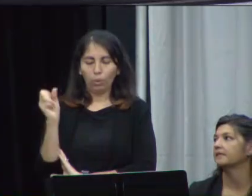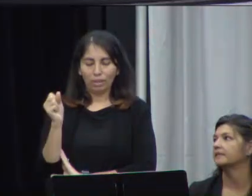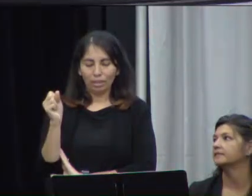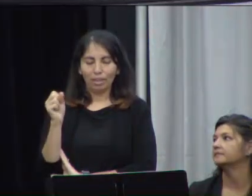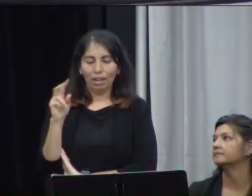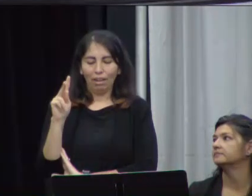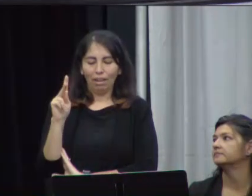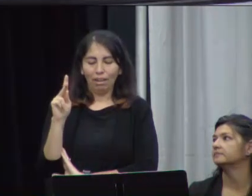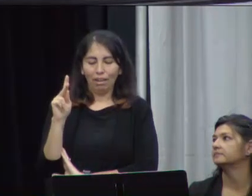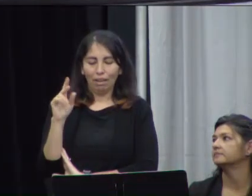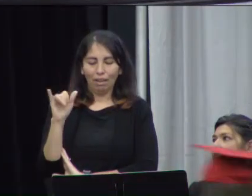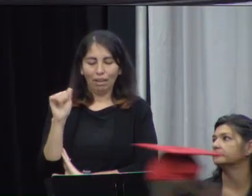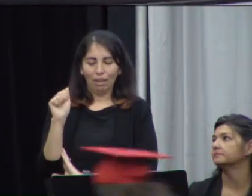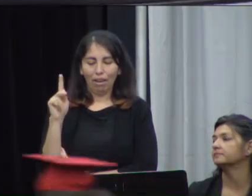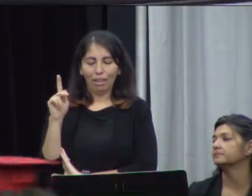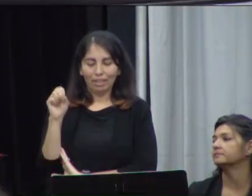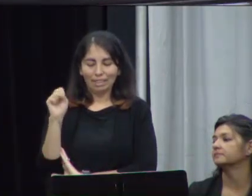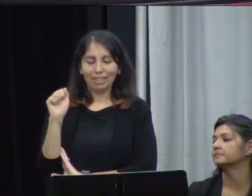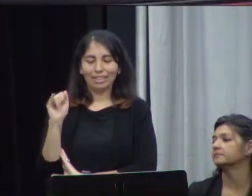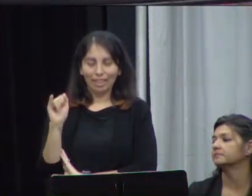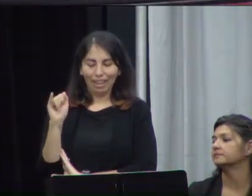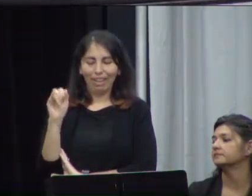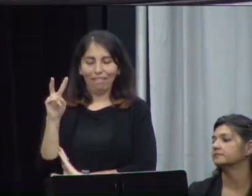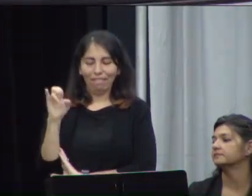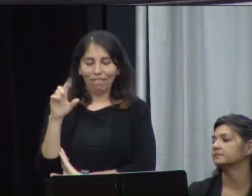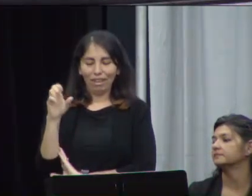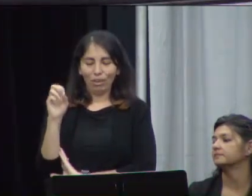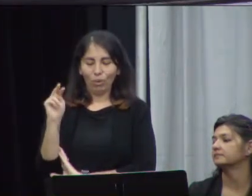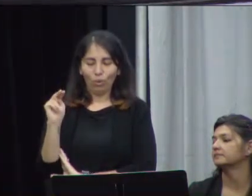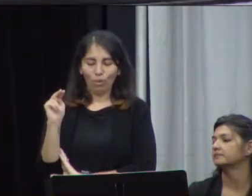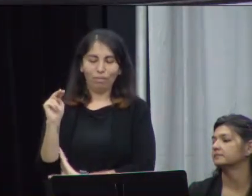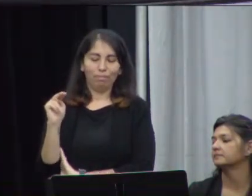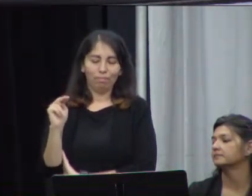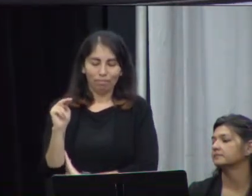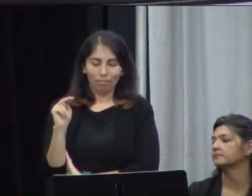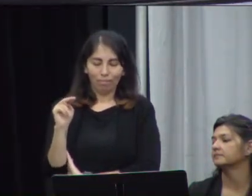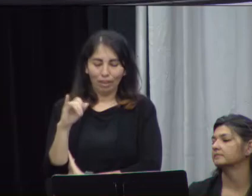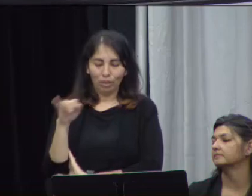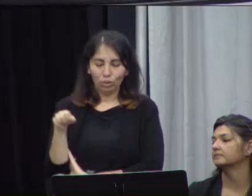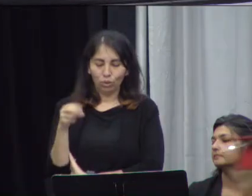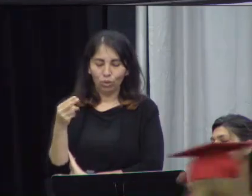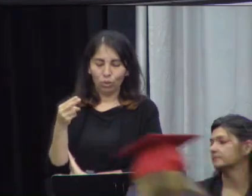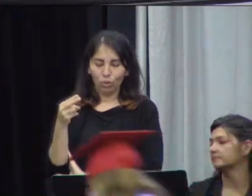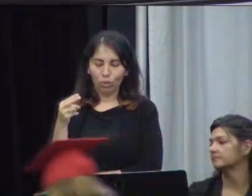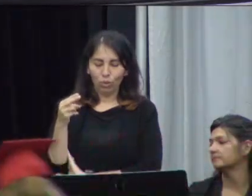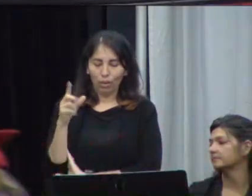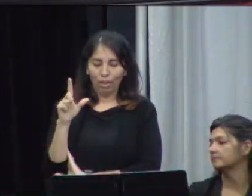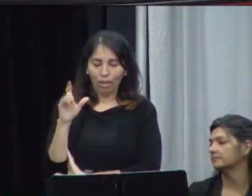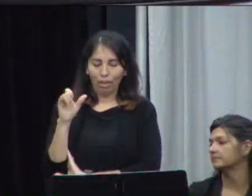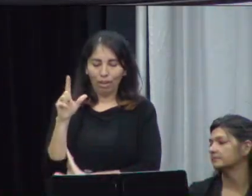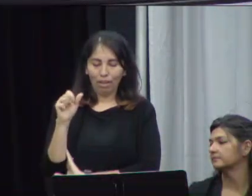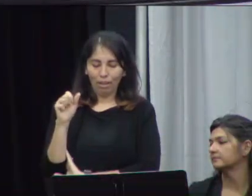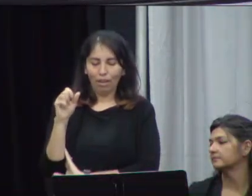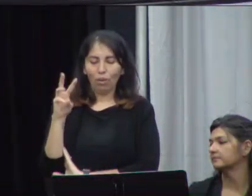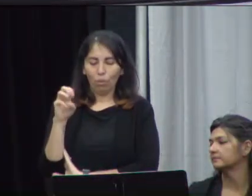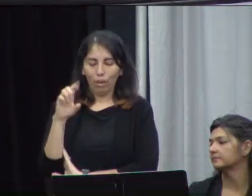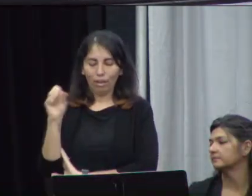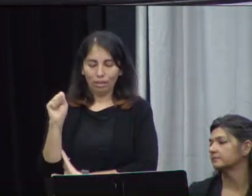Yoksi Villalon. (audience applauds) Jaleel Wells. (audience applauds)